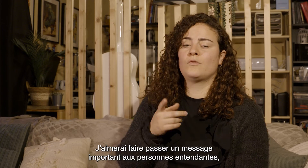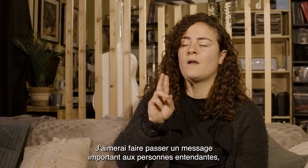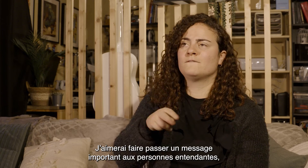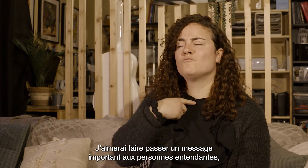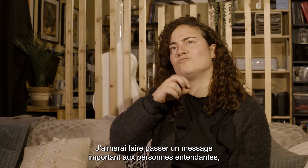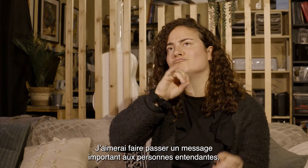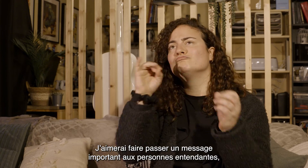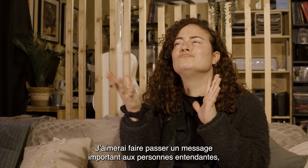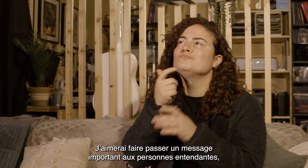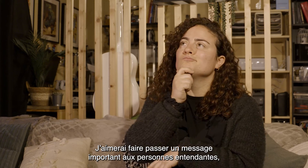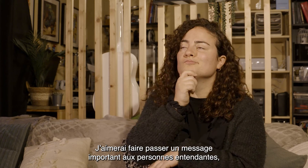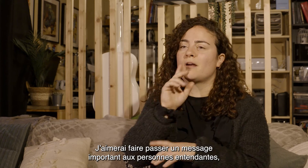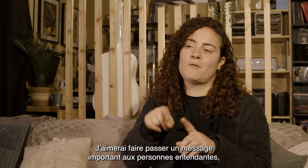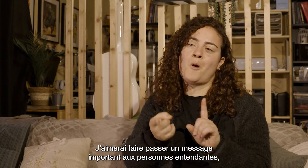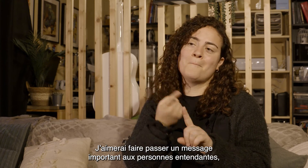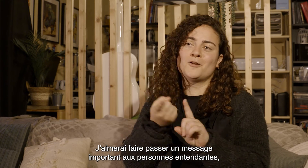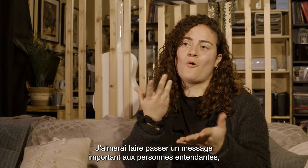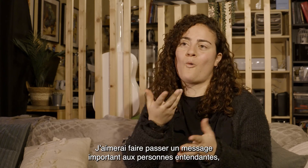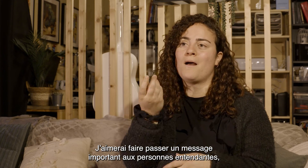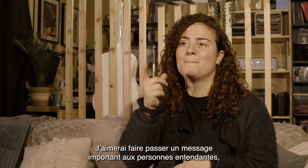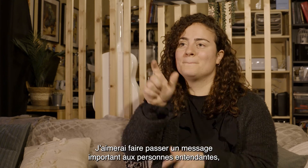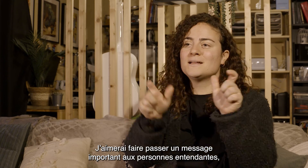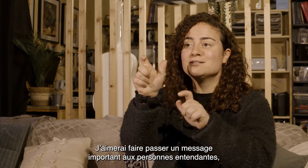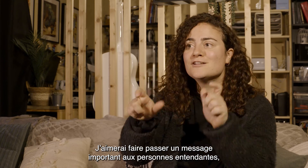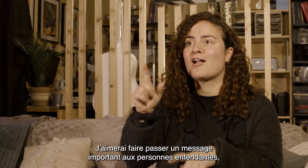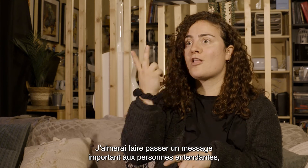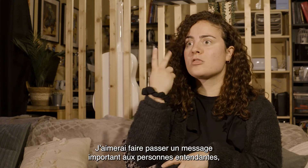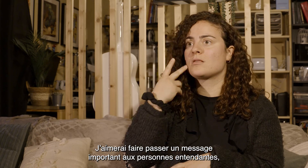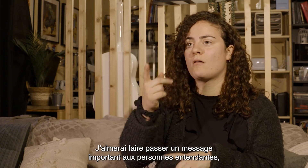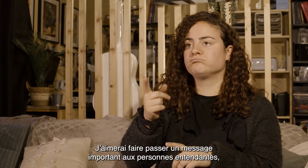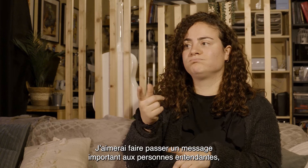J’aimerai faire passer un message important aux personnes entendantes,